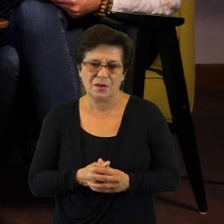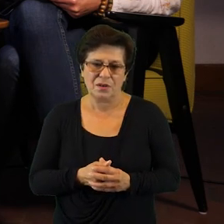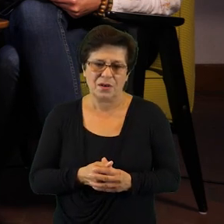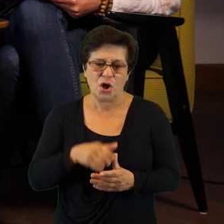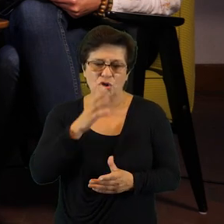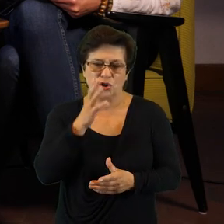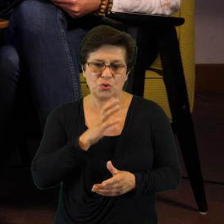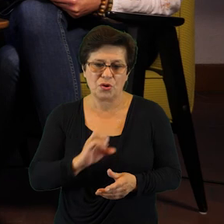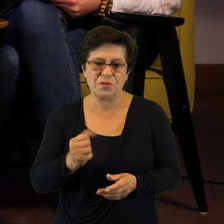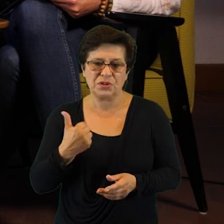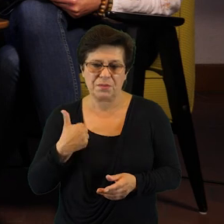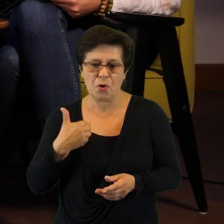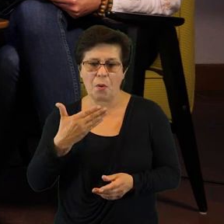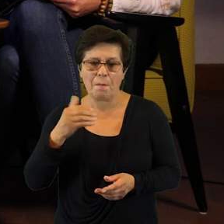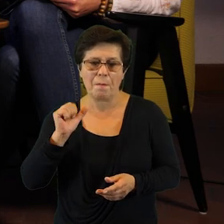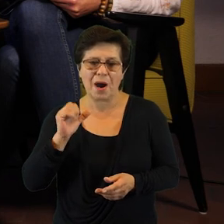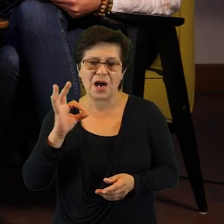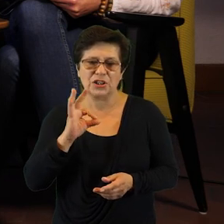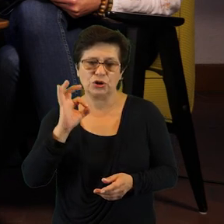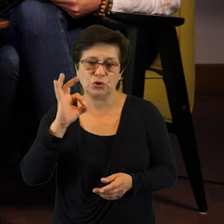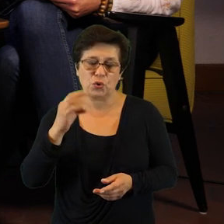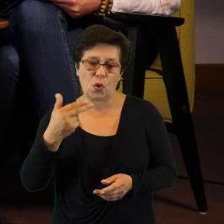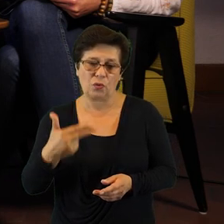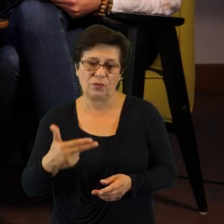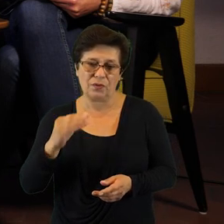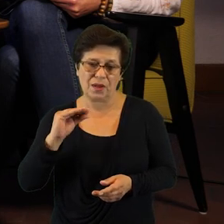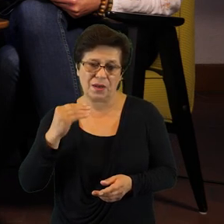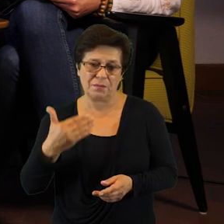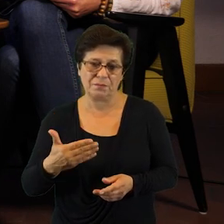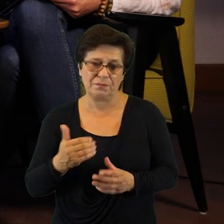ku zdziwieniu przyjaciół, bo o tym po prostu,